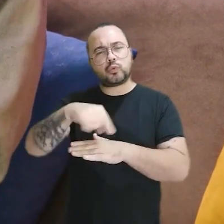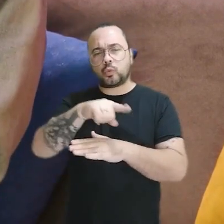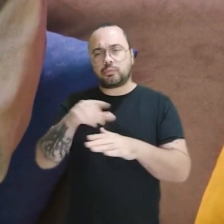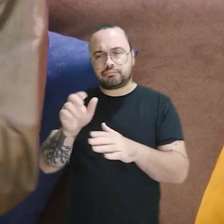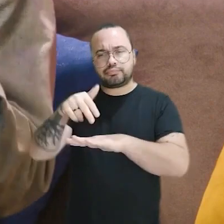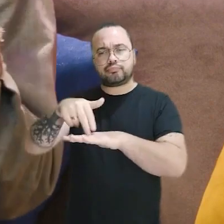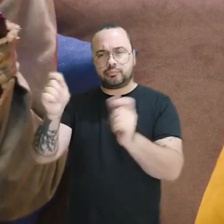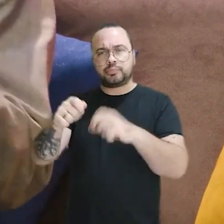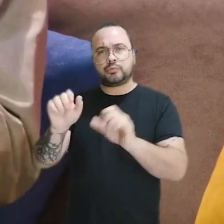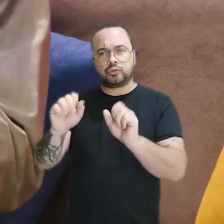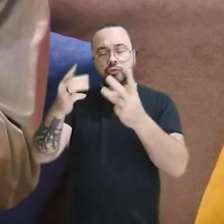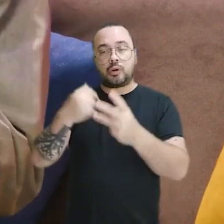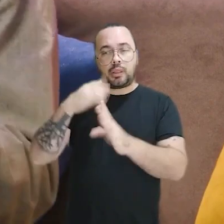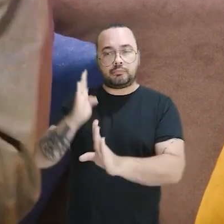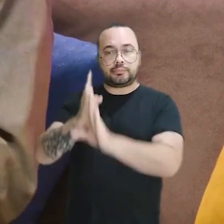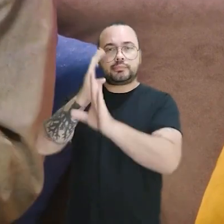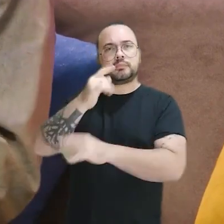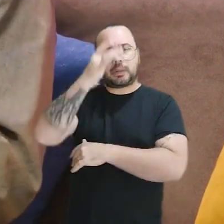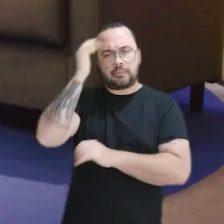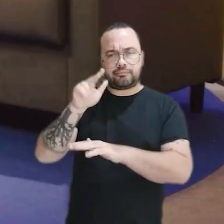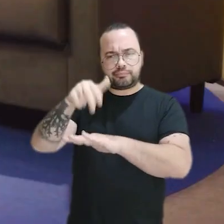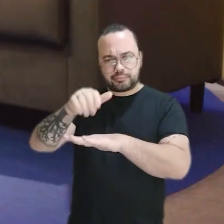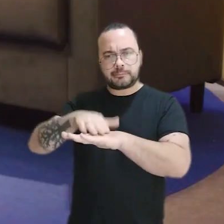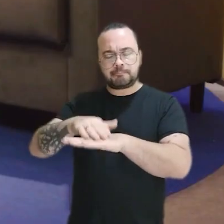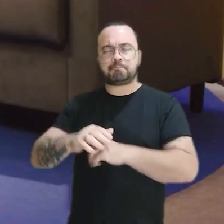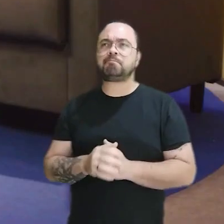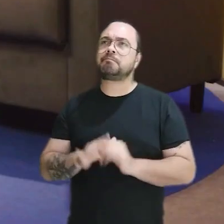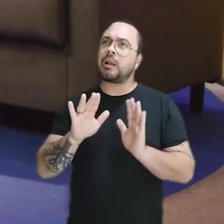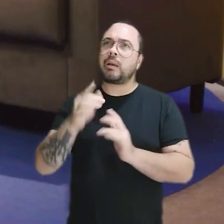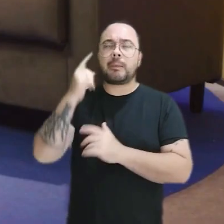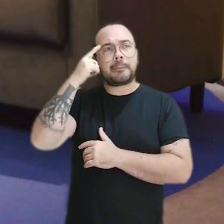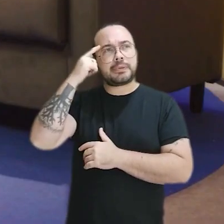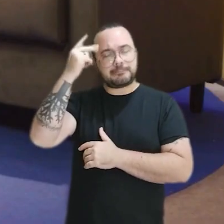um bagulho, e aí a galera foi lá e fez. Agora, sendo mais egocêntrico e falar: